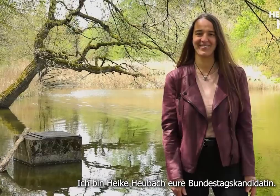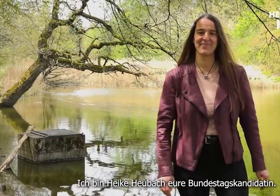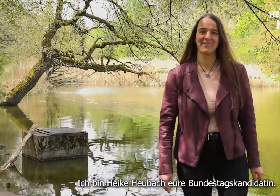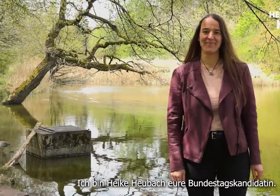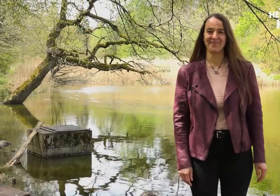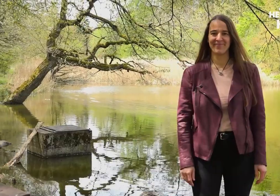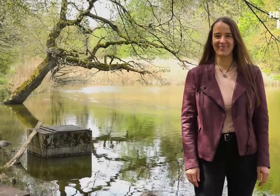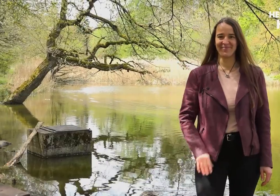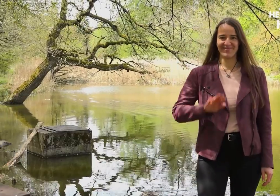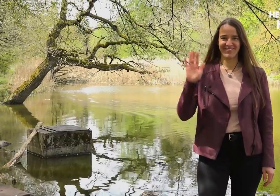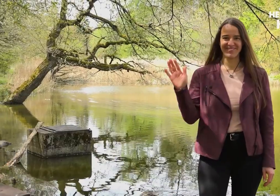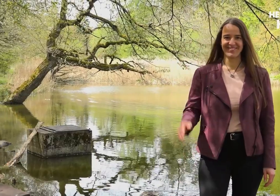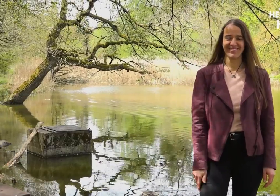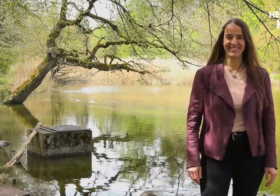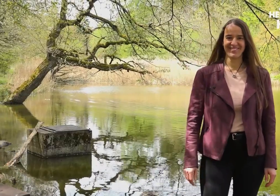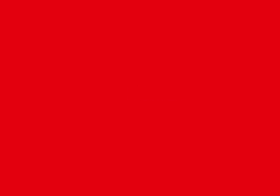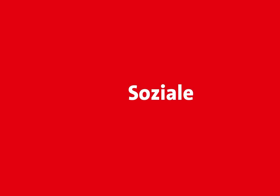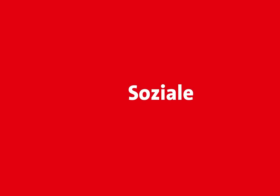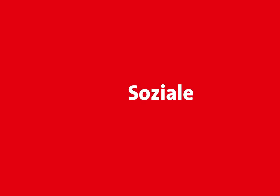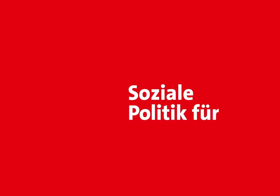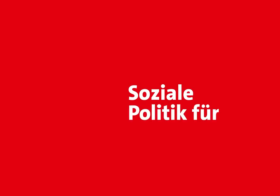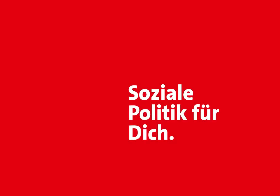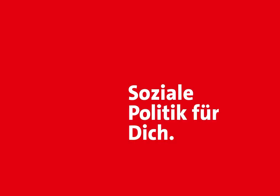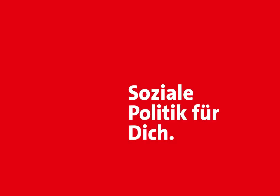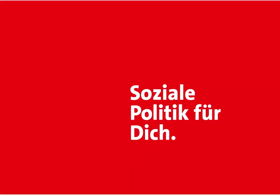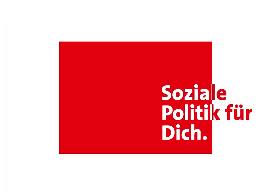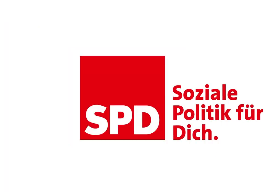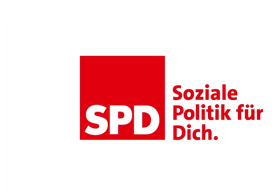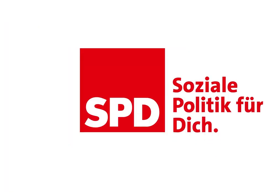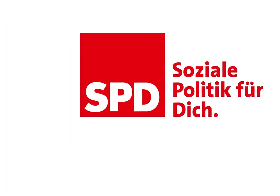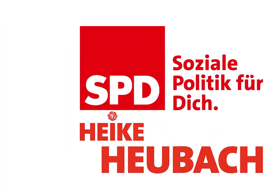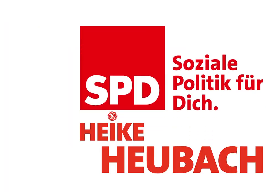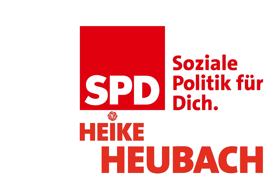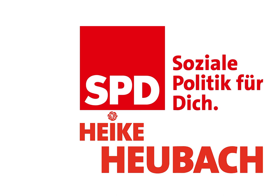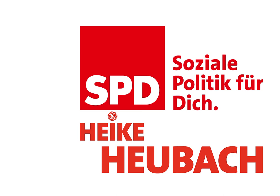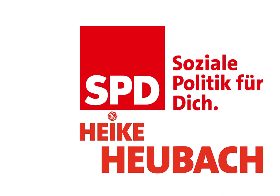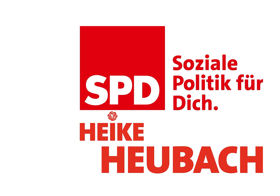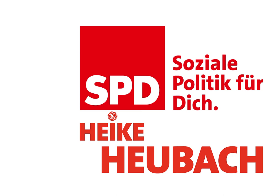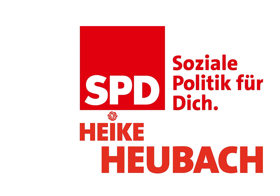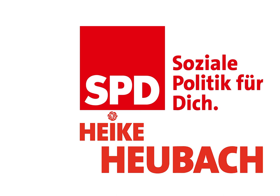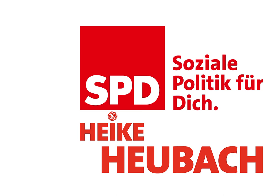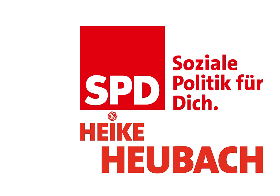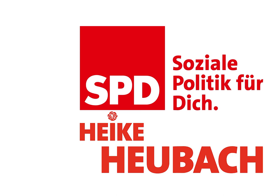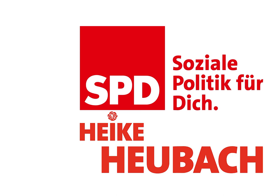[Musik]